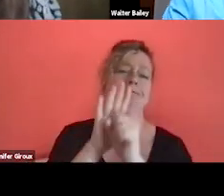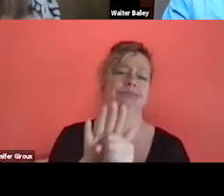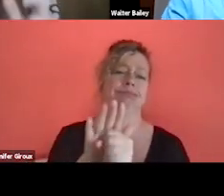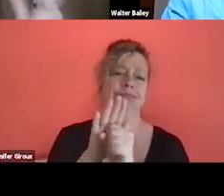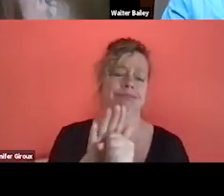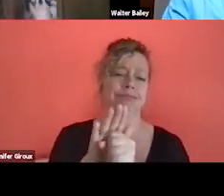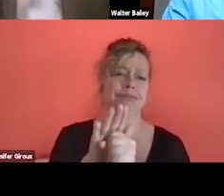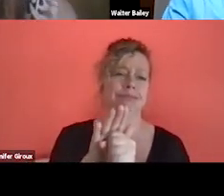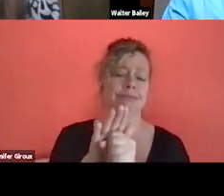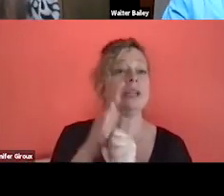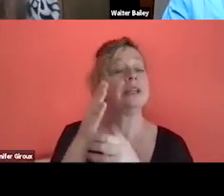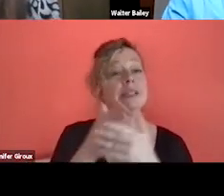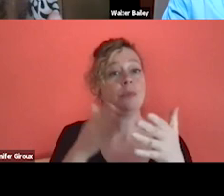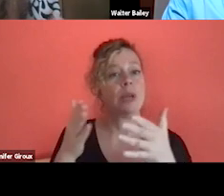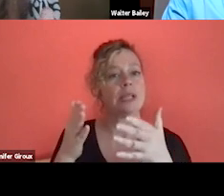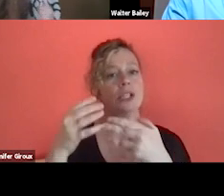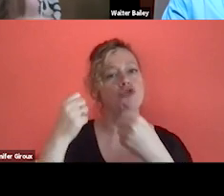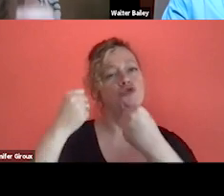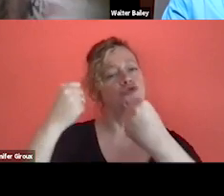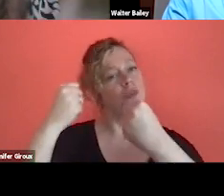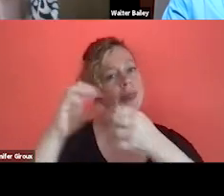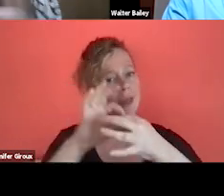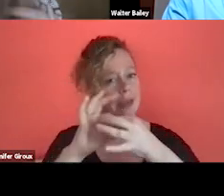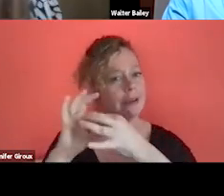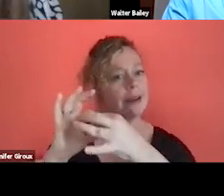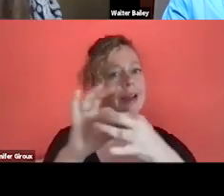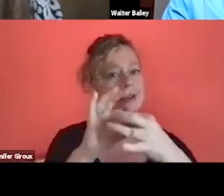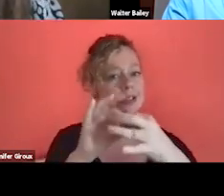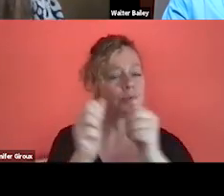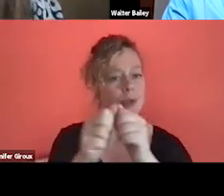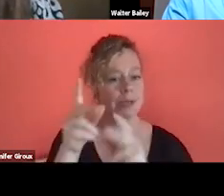eso de alguna manera fortaleció las conexiones con personas en medio de lo que de otra manera podría haber sido